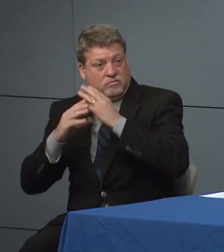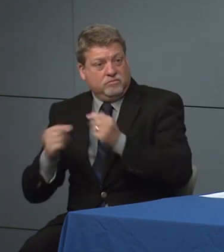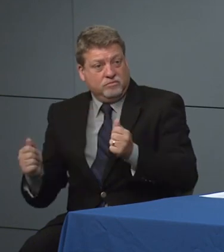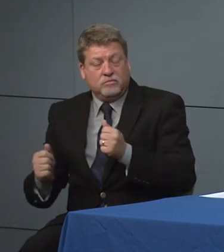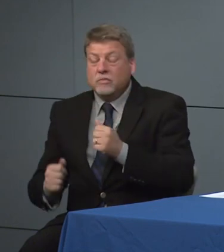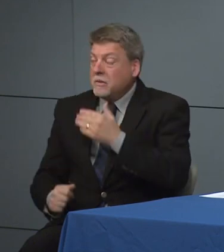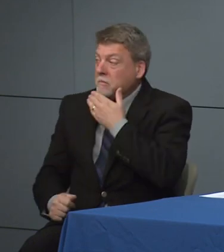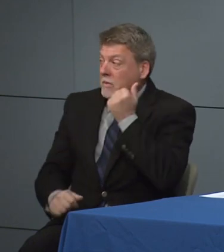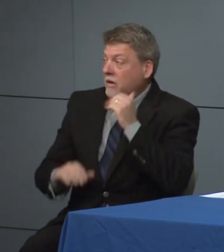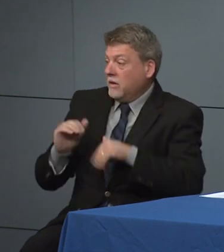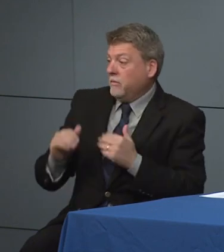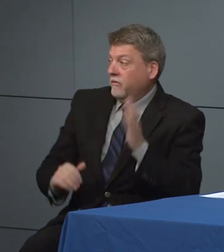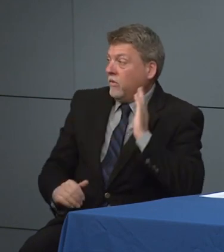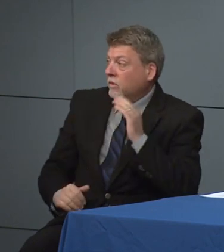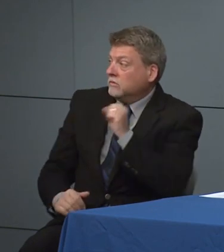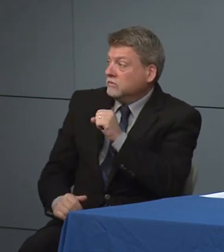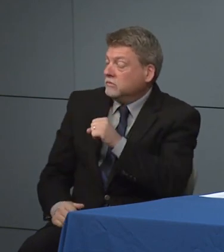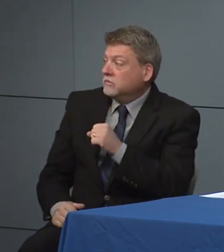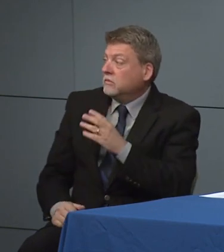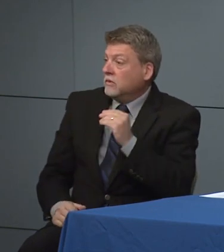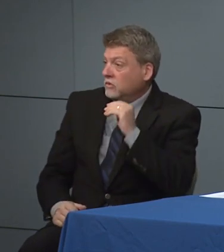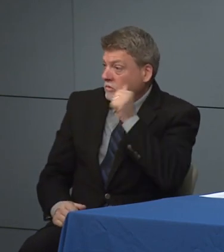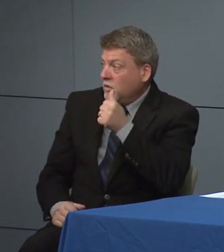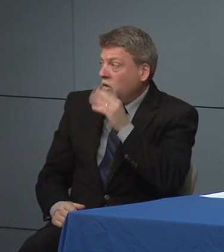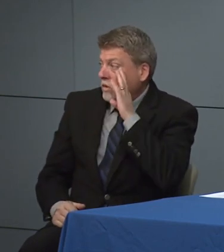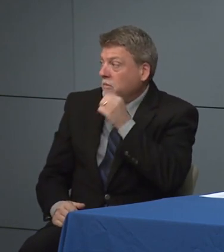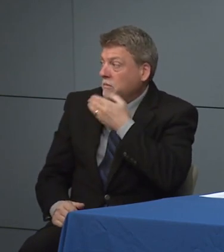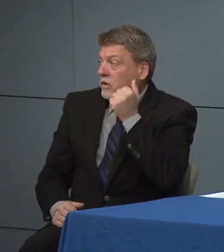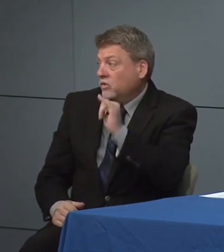sido resueltas y creo que estamos en mejor situación que